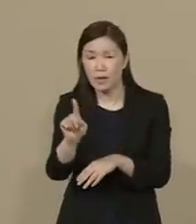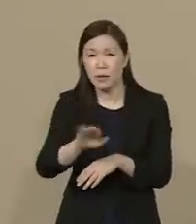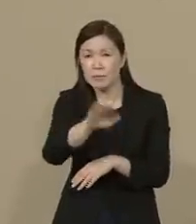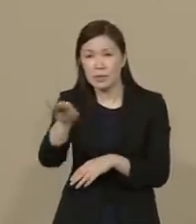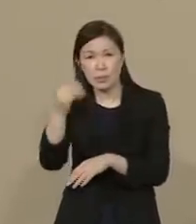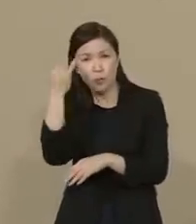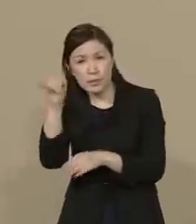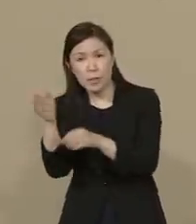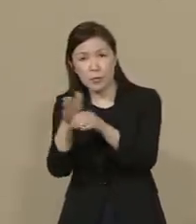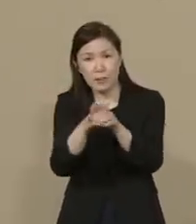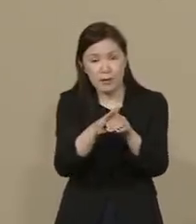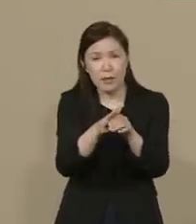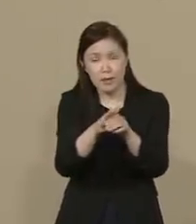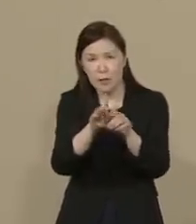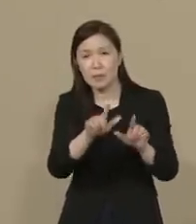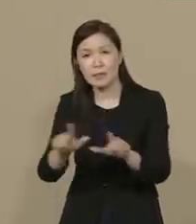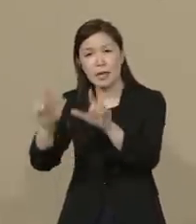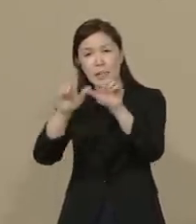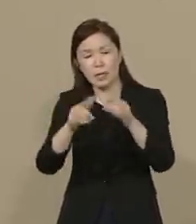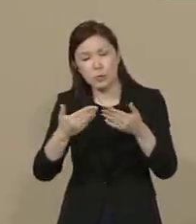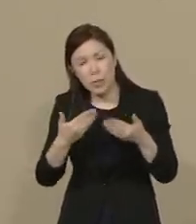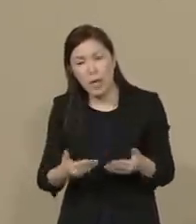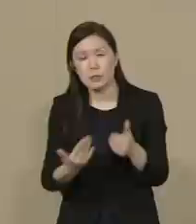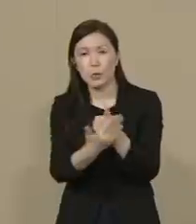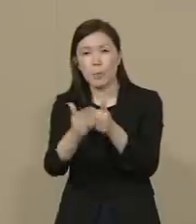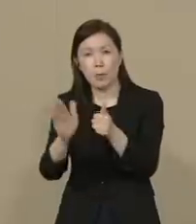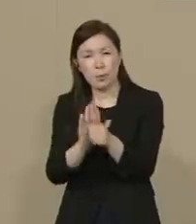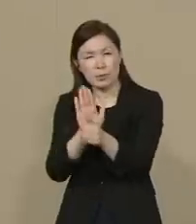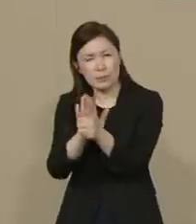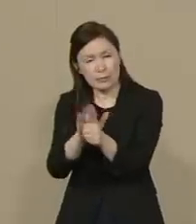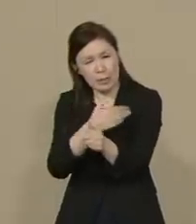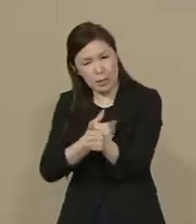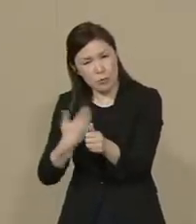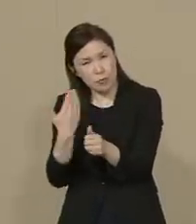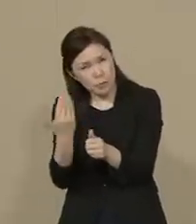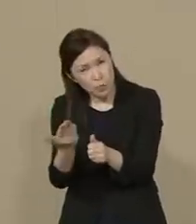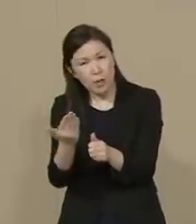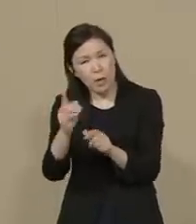暮らしの安心を守り 支えられるかも問われます